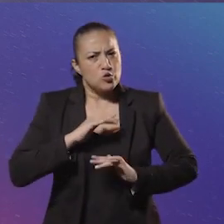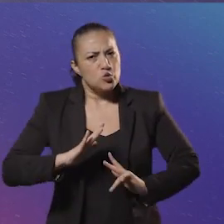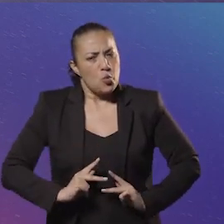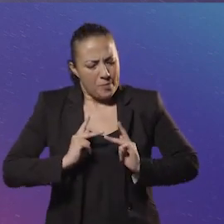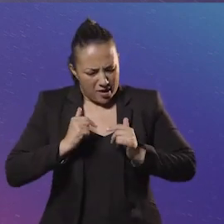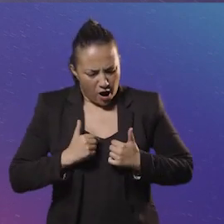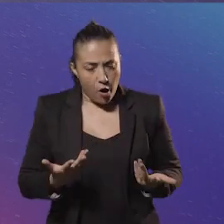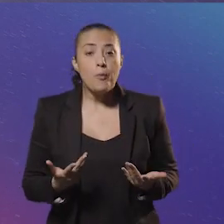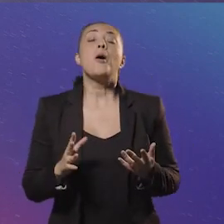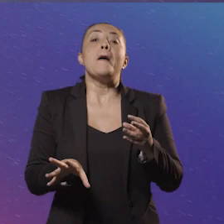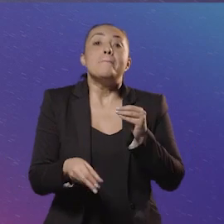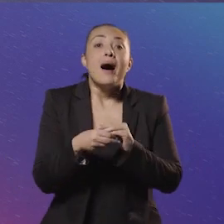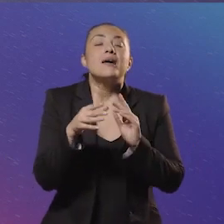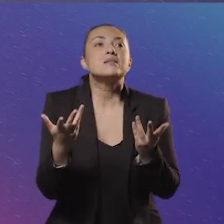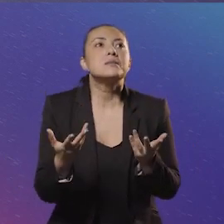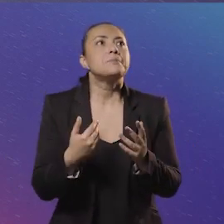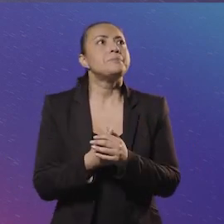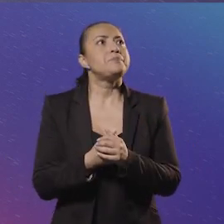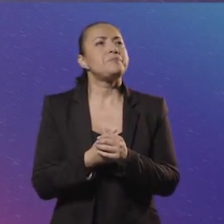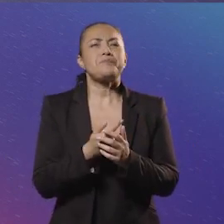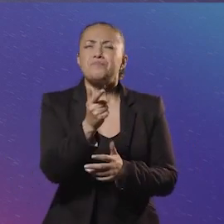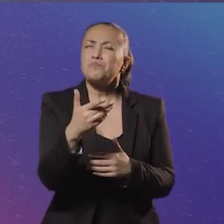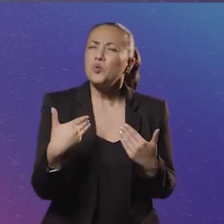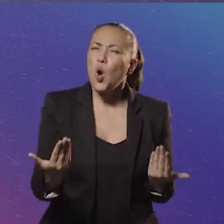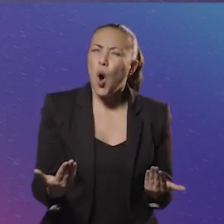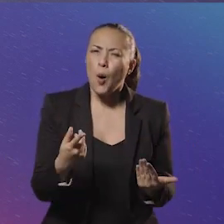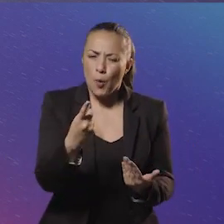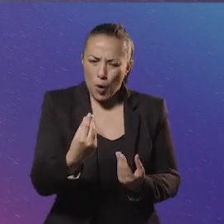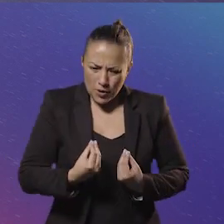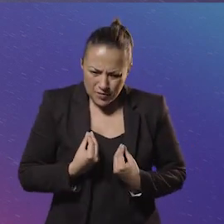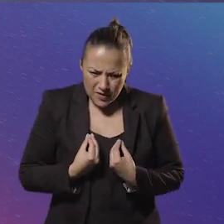y también como de alguna forma haces para vivir una vida